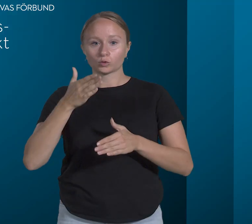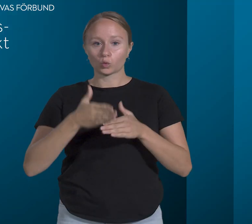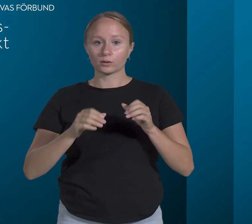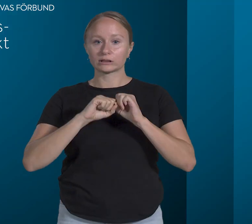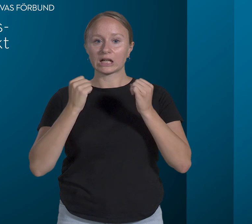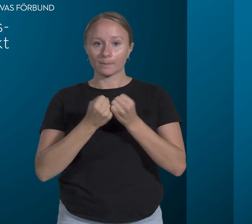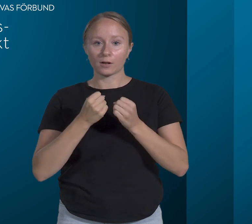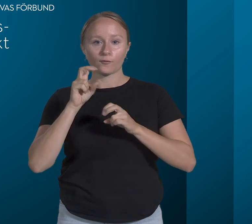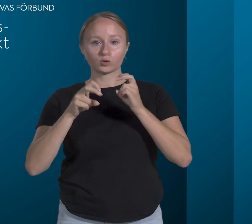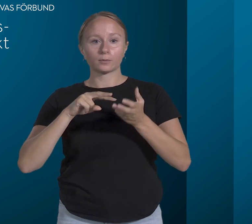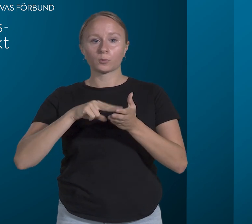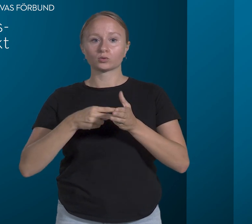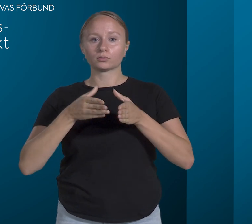Slutseminariet för forskningsprojektet -